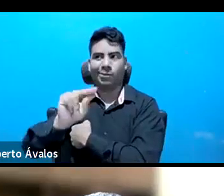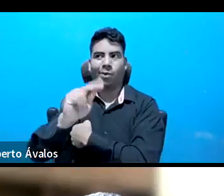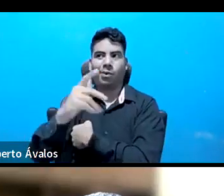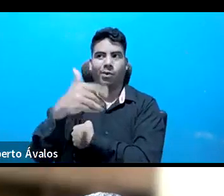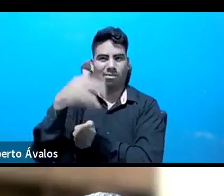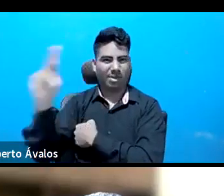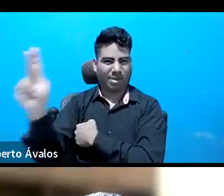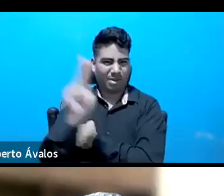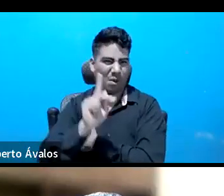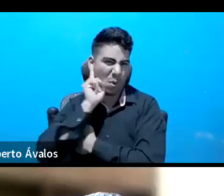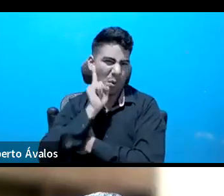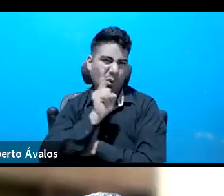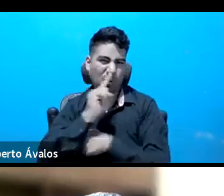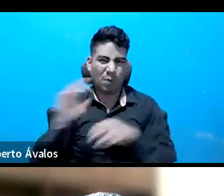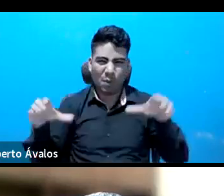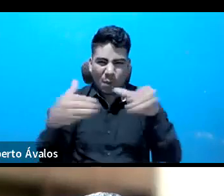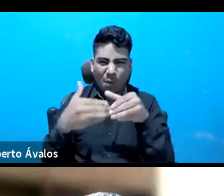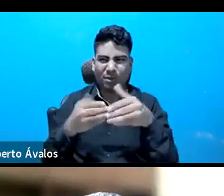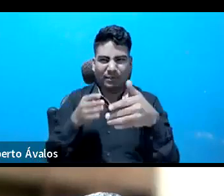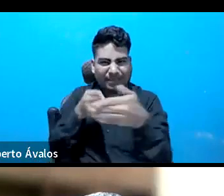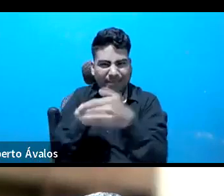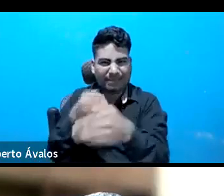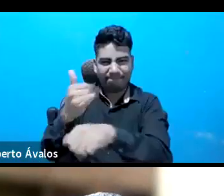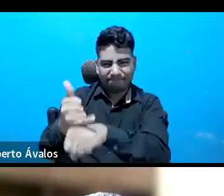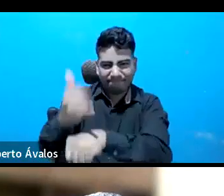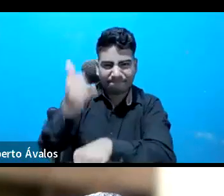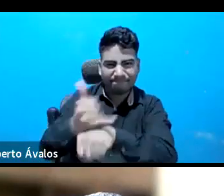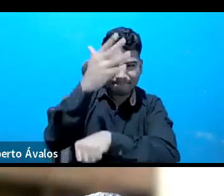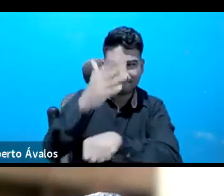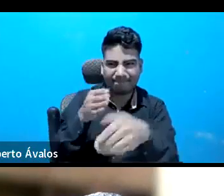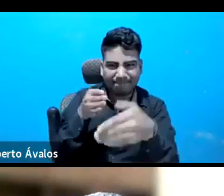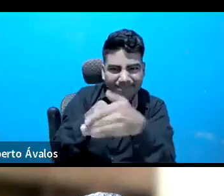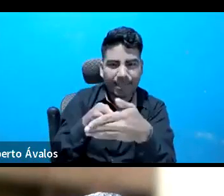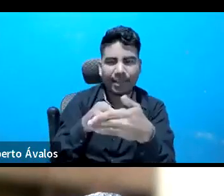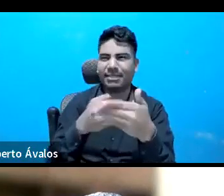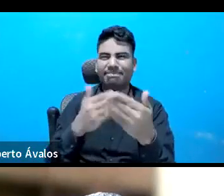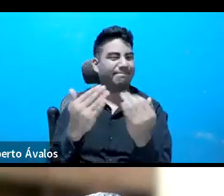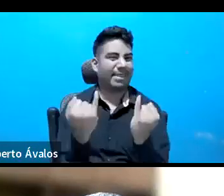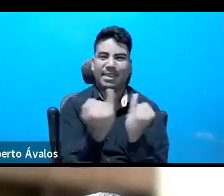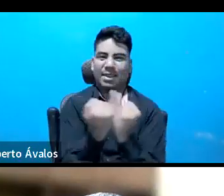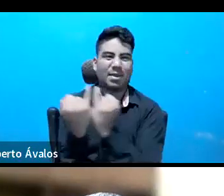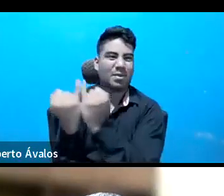la barrera que se la barrera que se proponen dentro de la comunidad sorda son bastante similares dado dado que yo trabajo en un